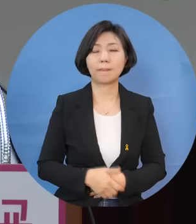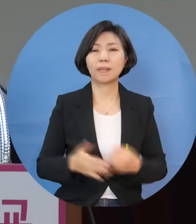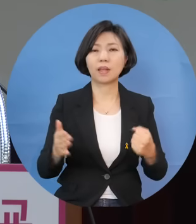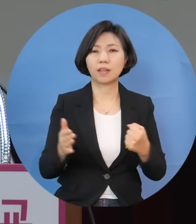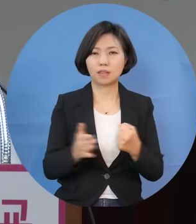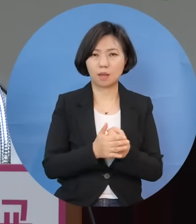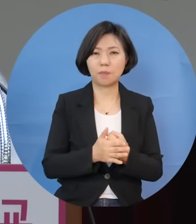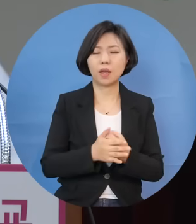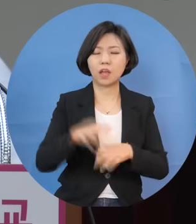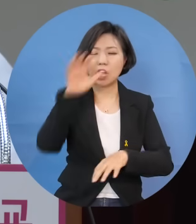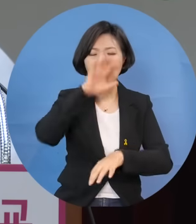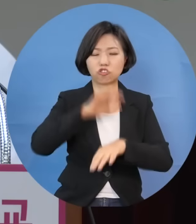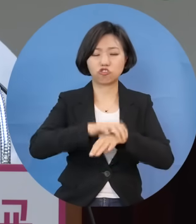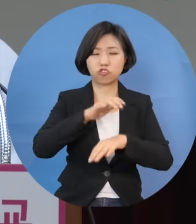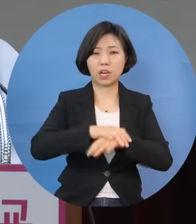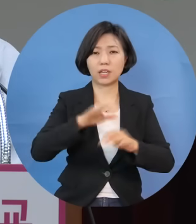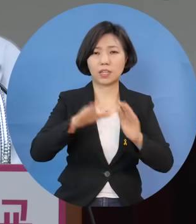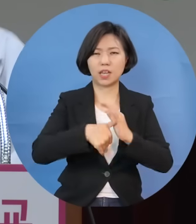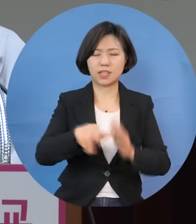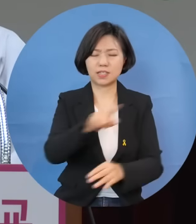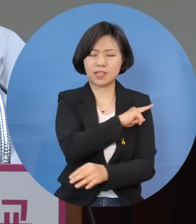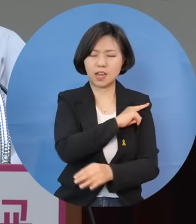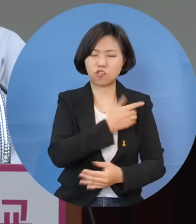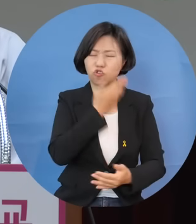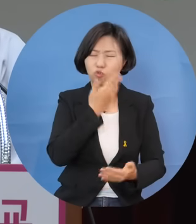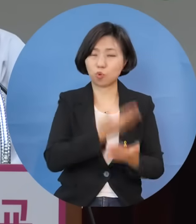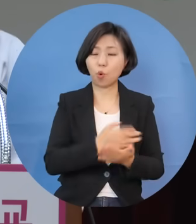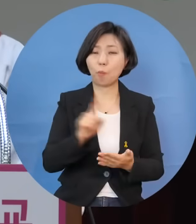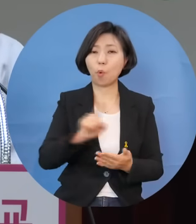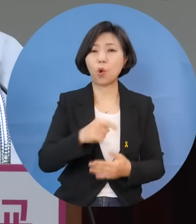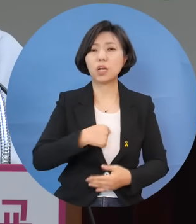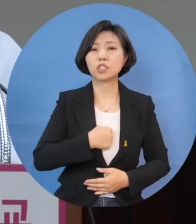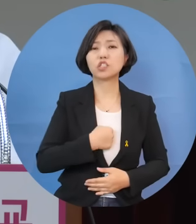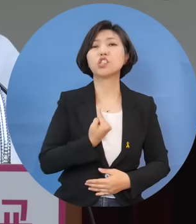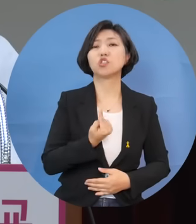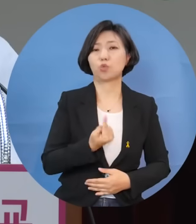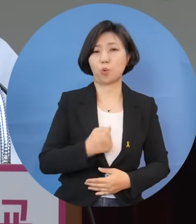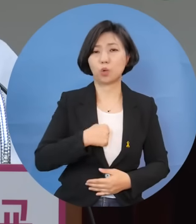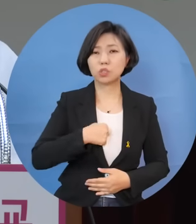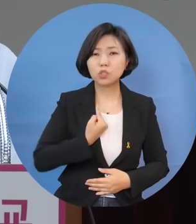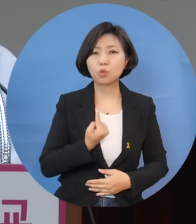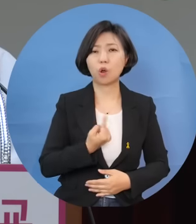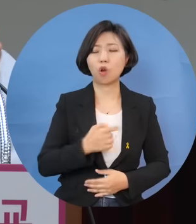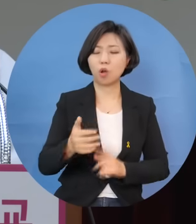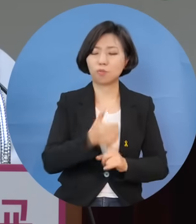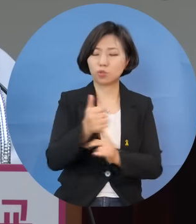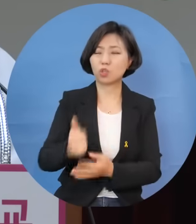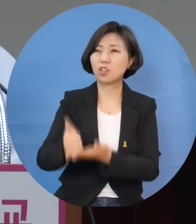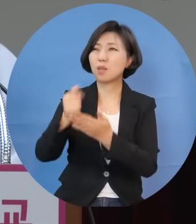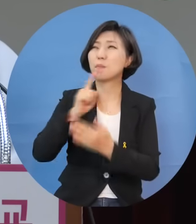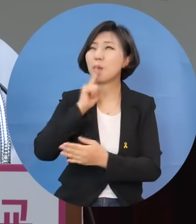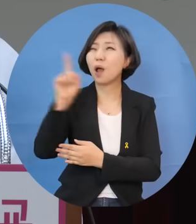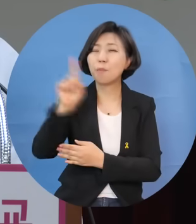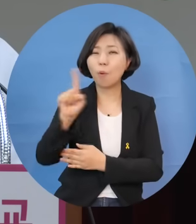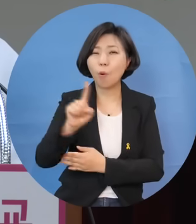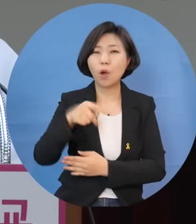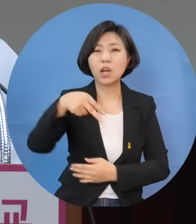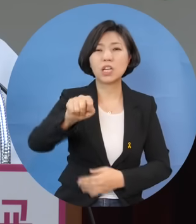그래서 수행에서 가장 중요한 것은 '자발성'입니다. 그러니까 부처님이 뭐라고 했다, 성철스님이 뭐라고 했다.